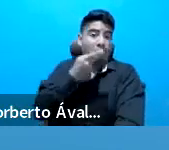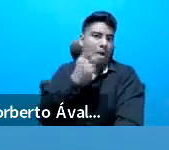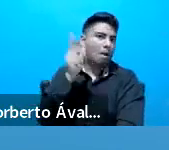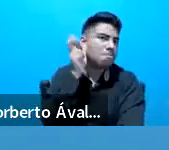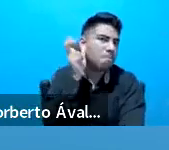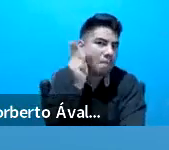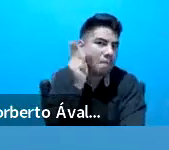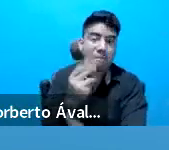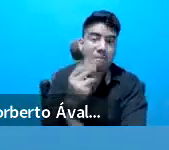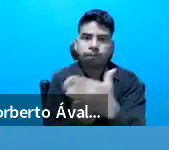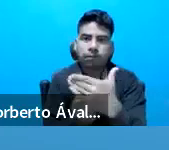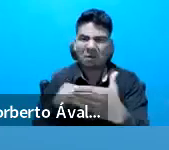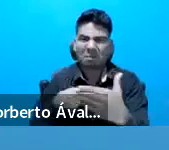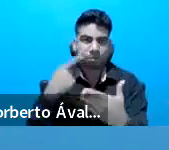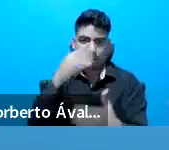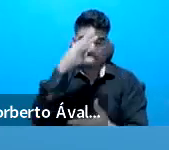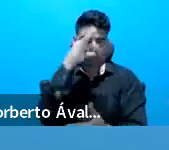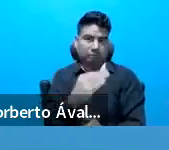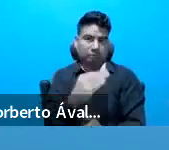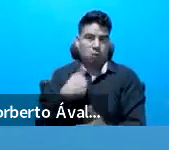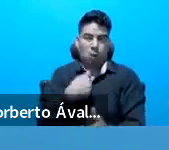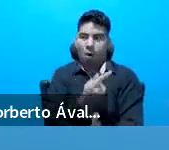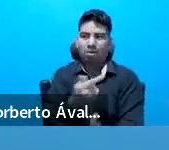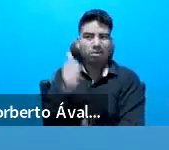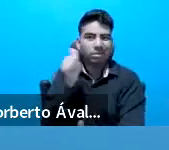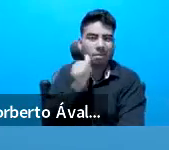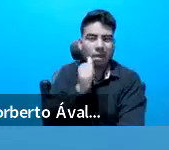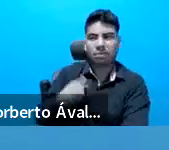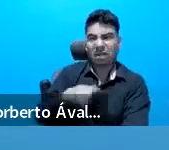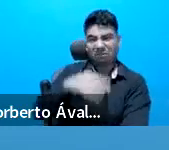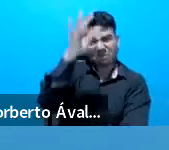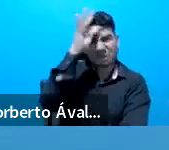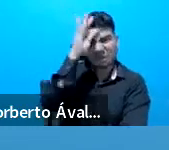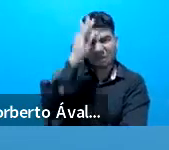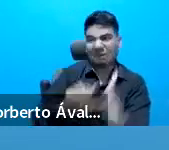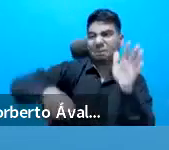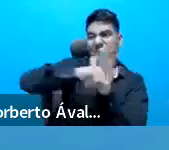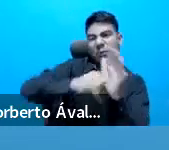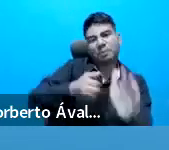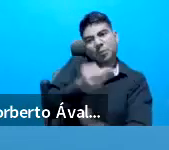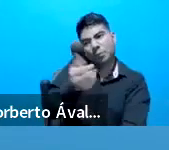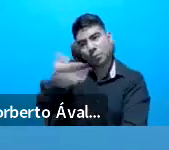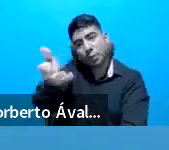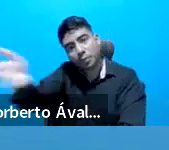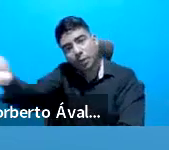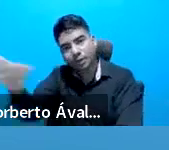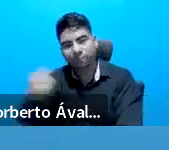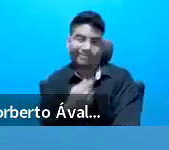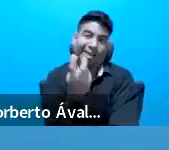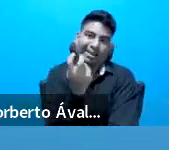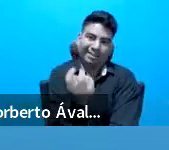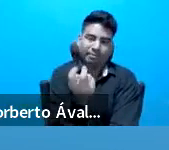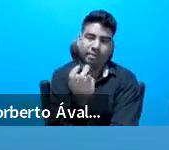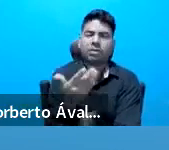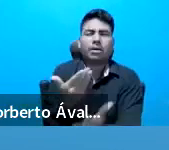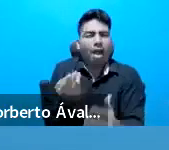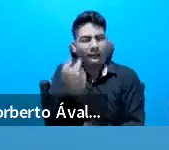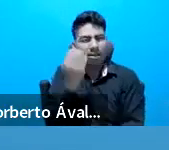no poder hablar y no poder oír Entonces, , Entonces, pues eran incluso los llamaban que eran todos o imbéciles